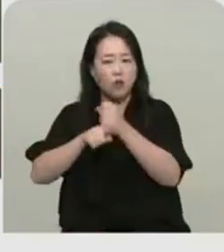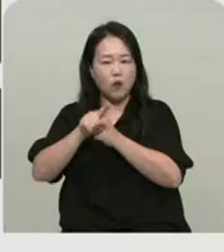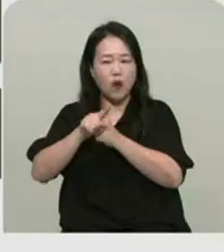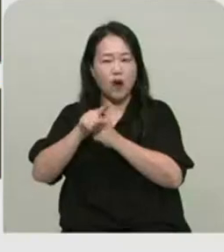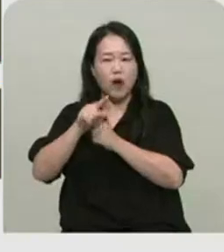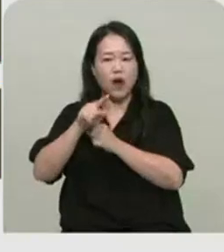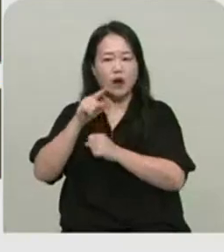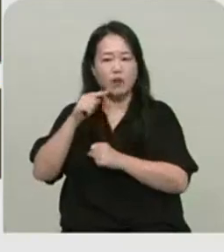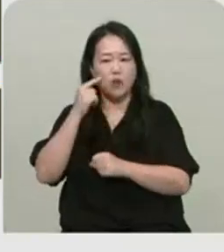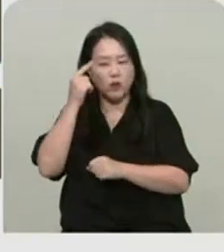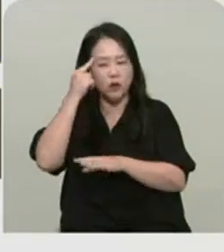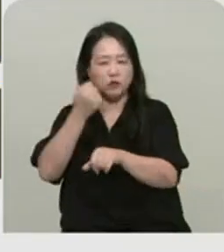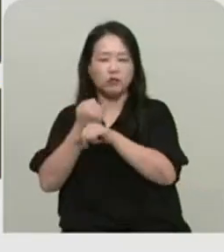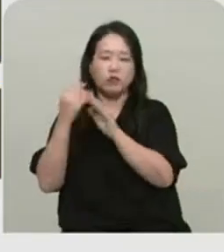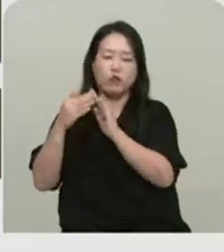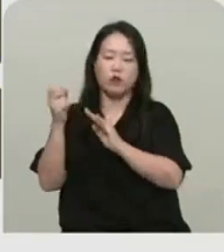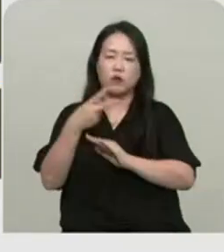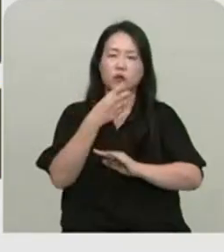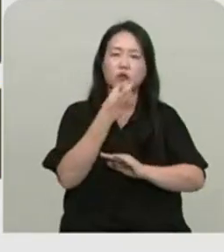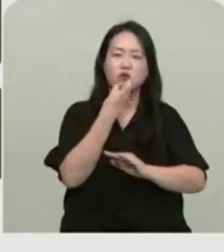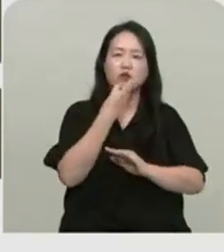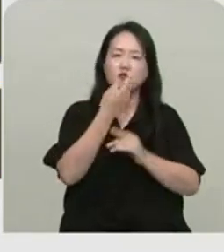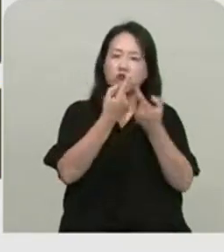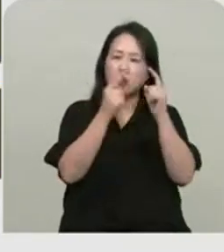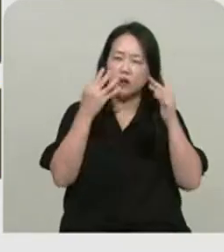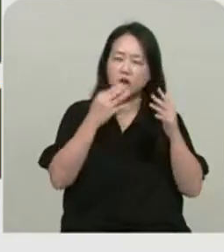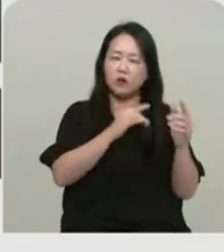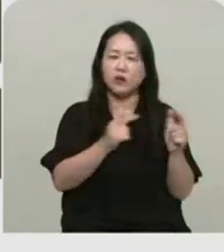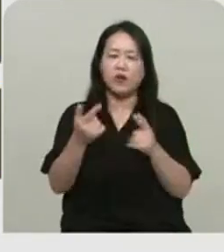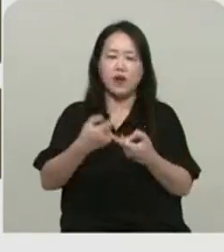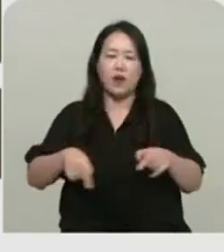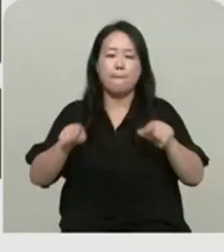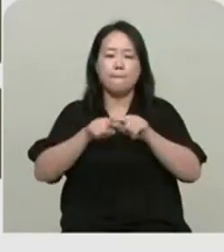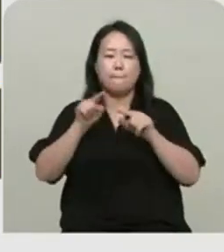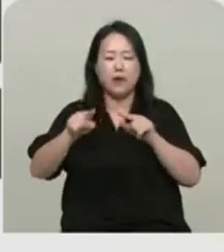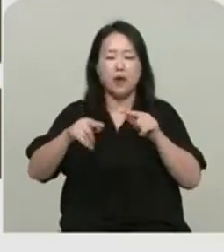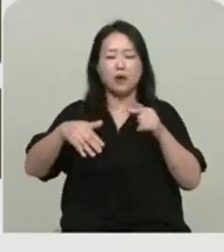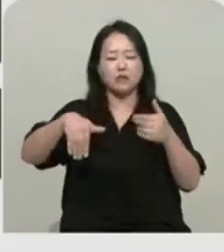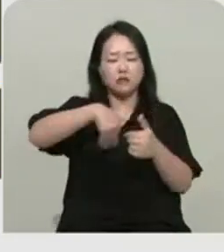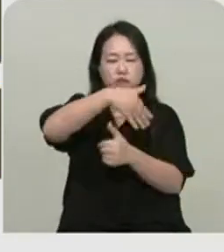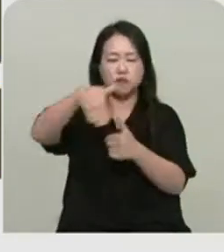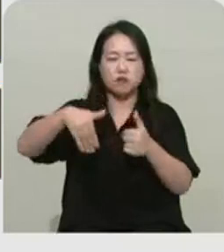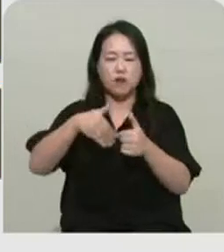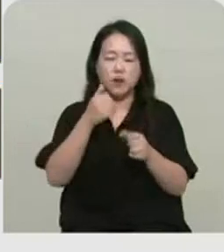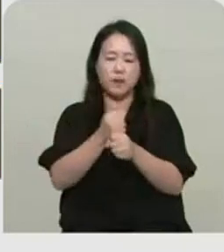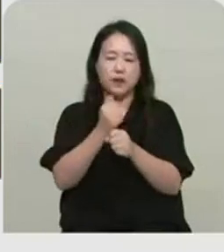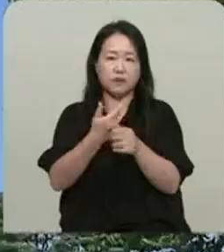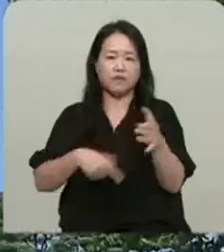설립에도 나서 이차전지 관련 핵심 연구개발 기반 조성에도 힘을 쏟 기로 했습니다.